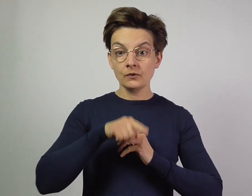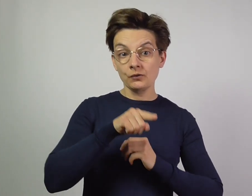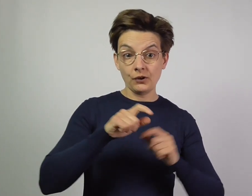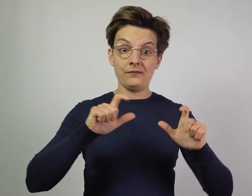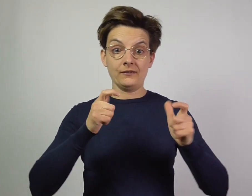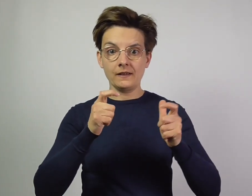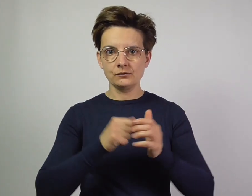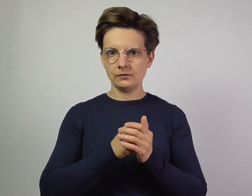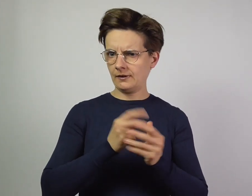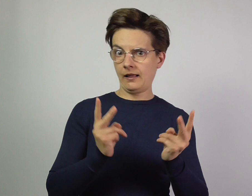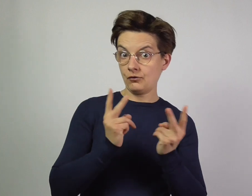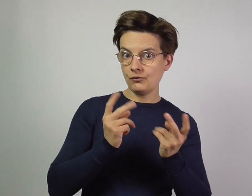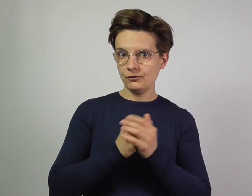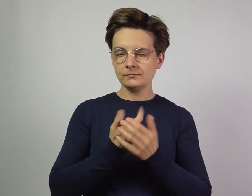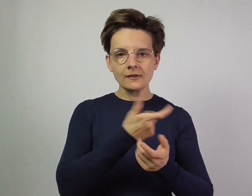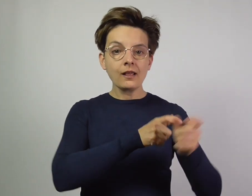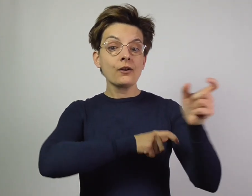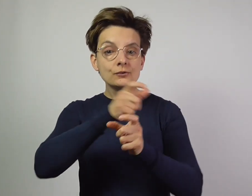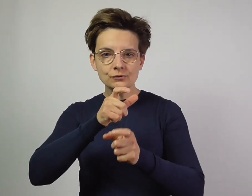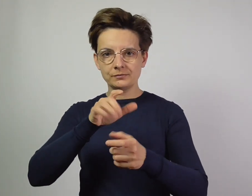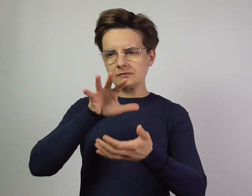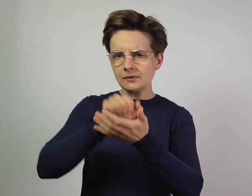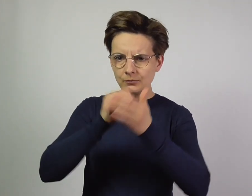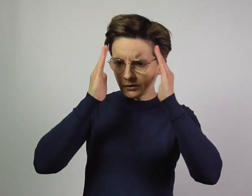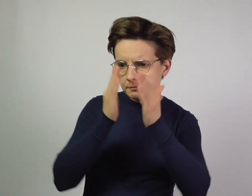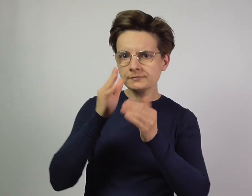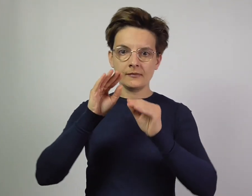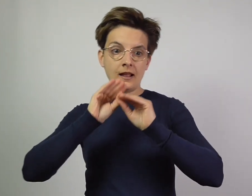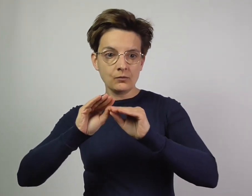To wydarzenie dla osób, które zajmują się edukacją,